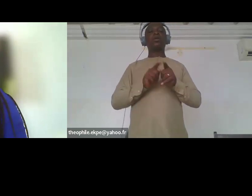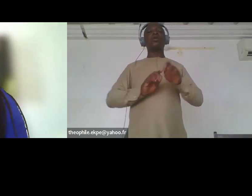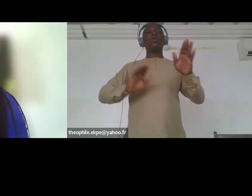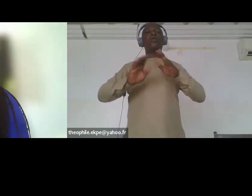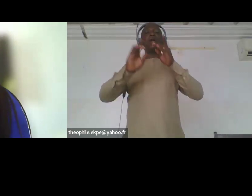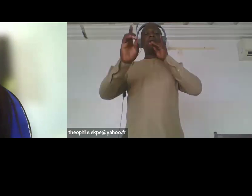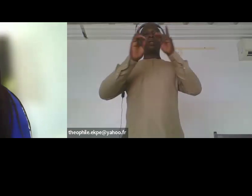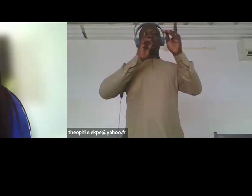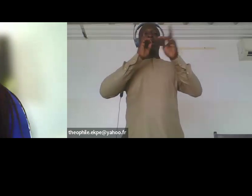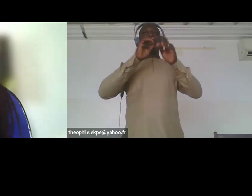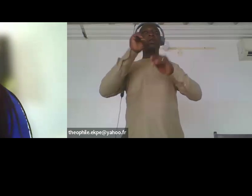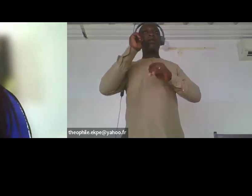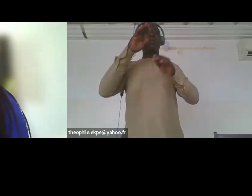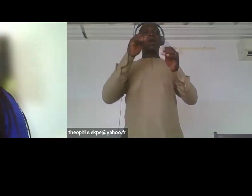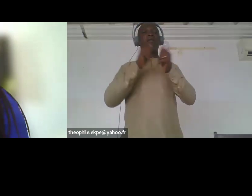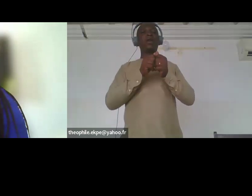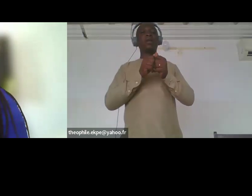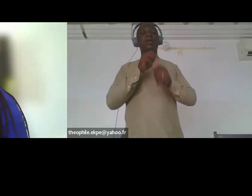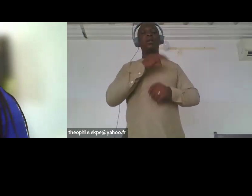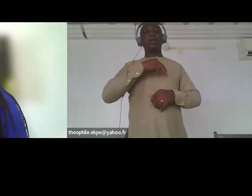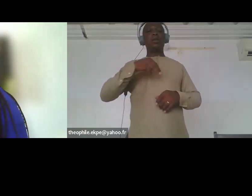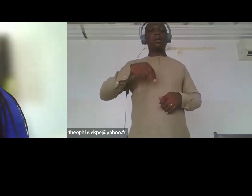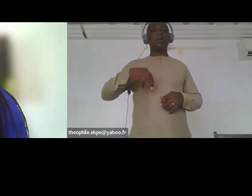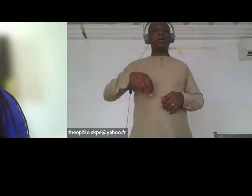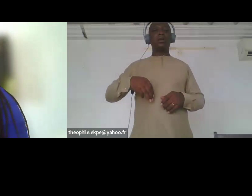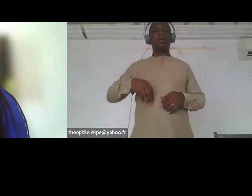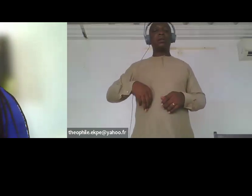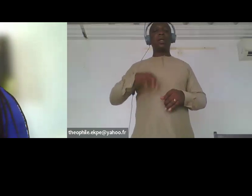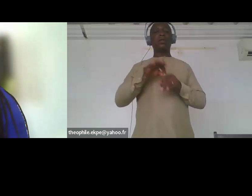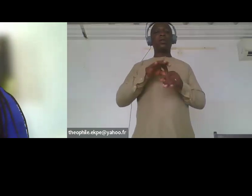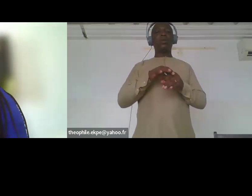femmes avec des élus elles ont ensuite participé aux sessions